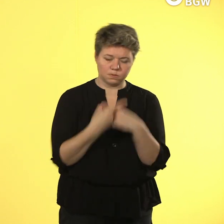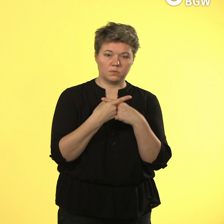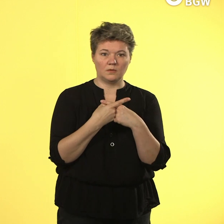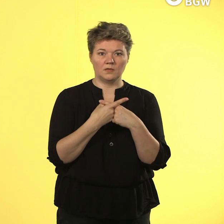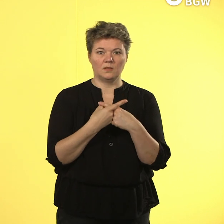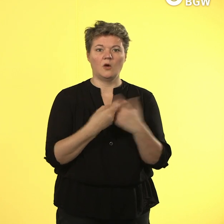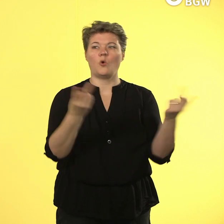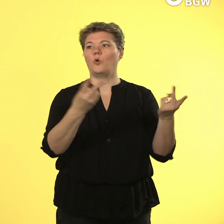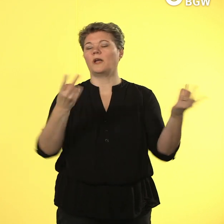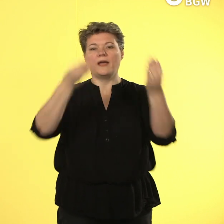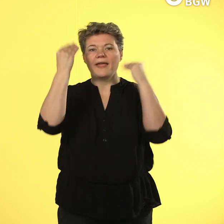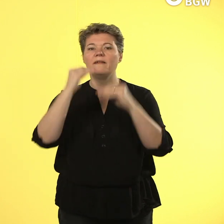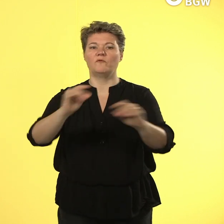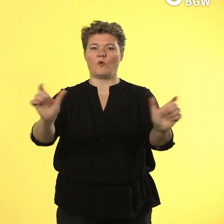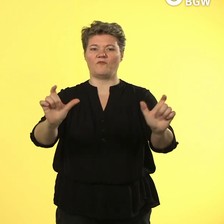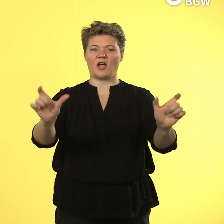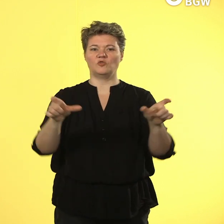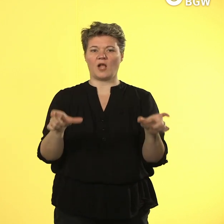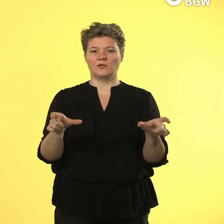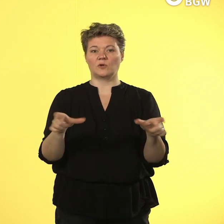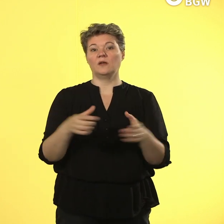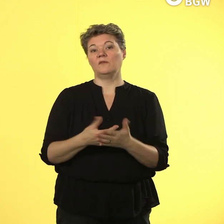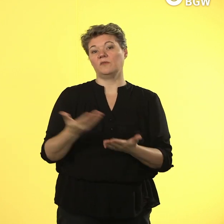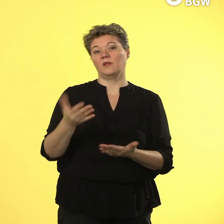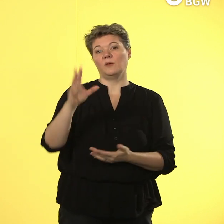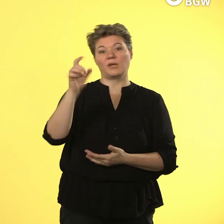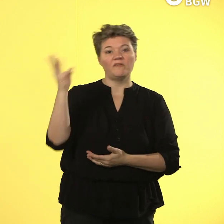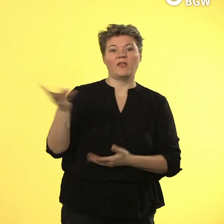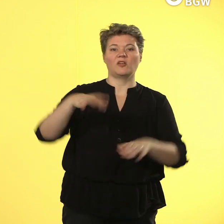oder die Geschäftsführung, die informiert, was denn das Tolle ist am Bundesteilhabegesetz,